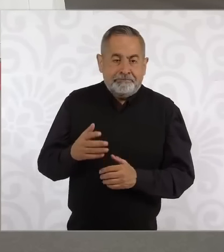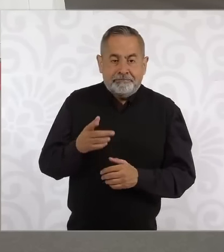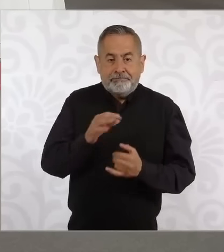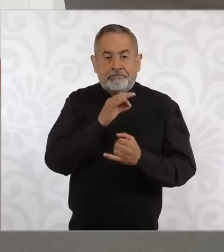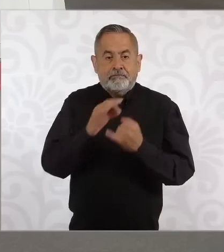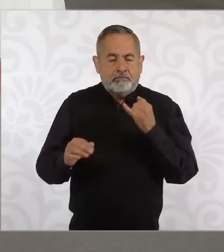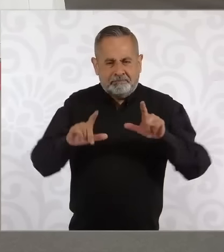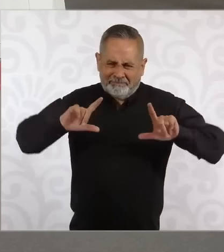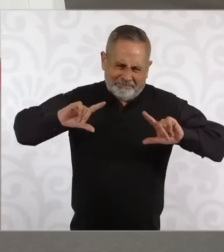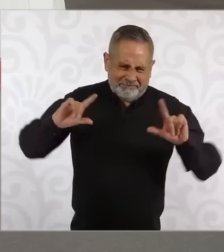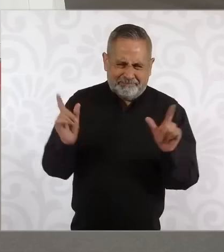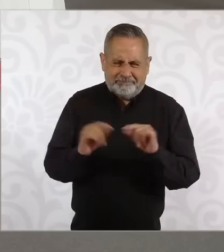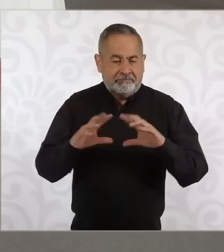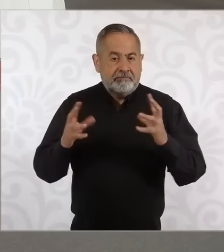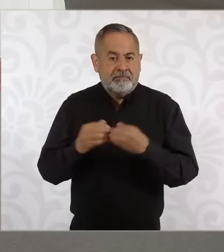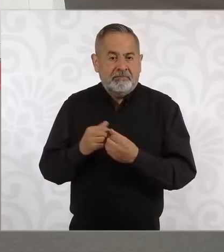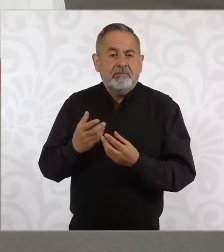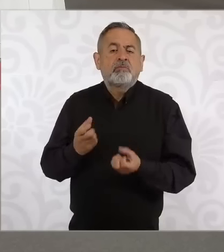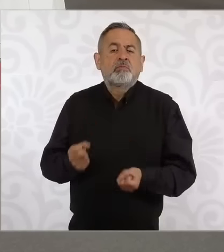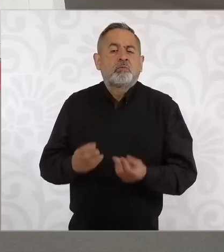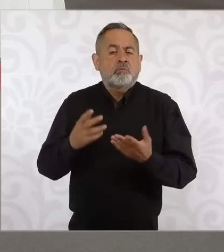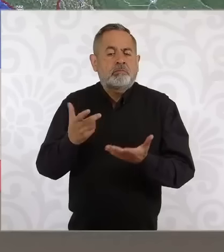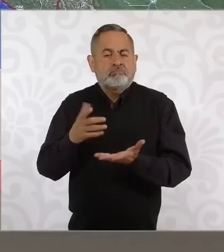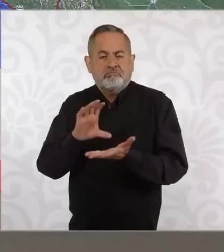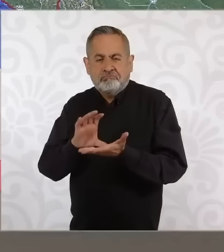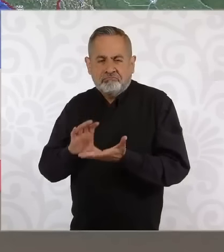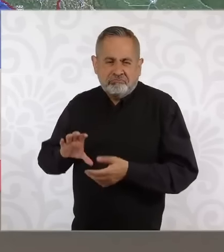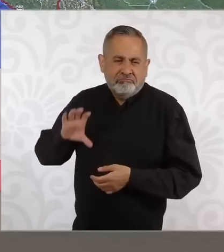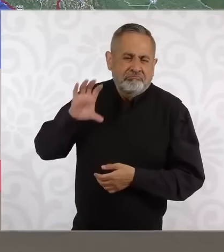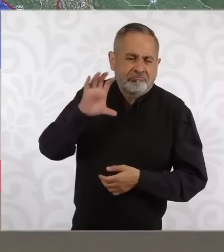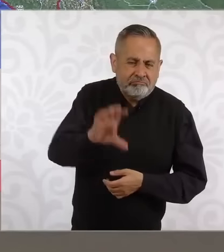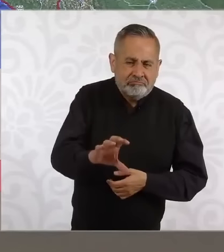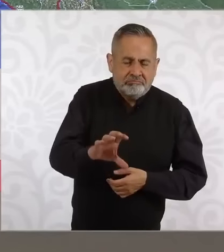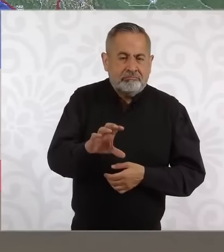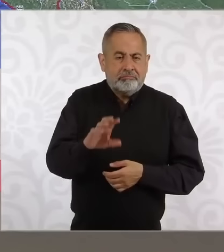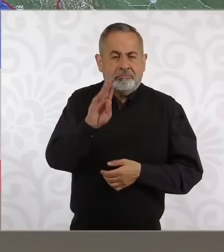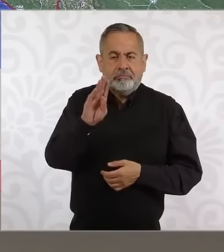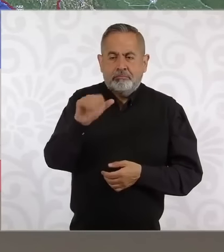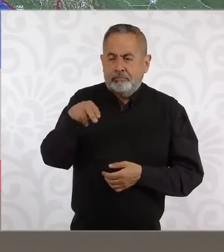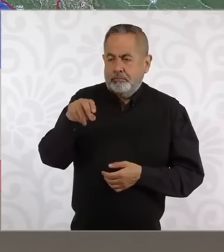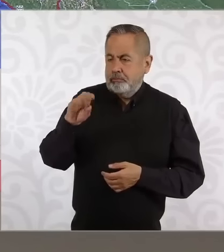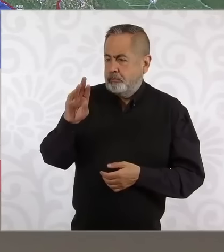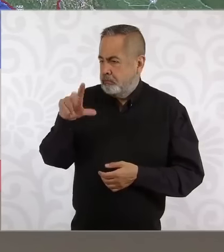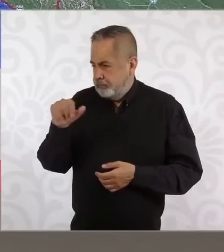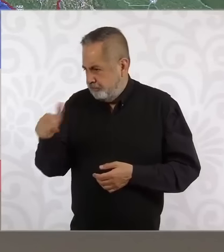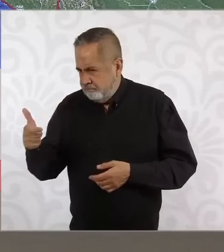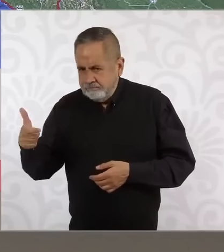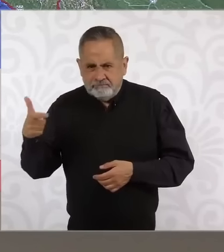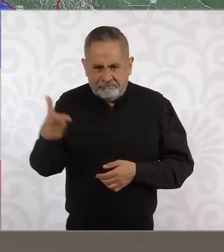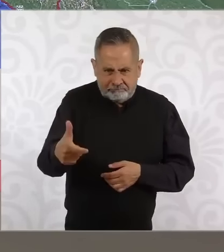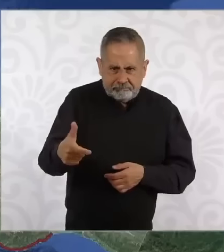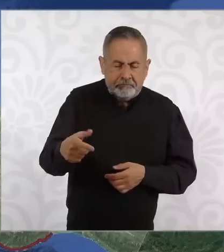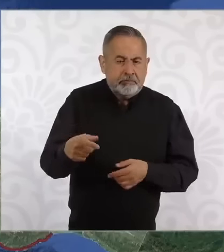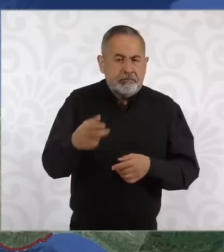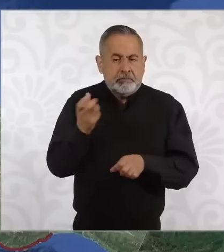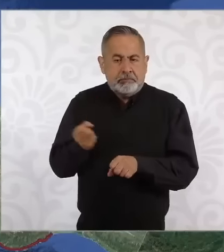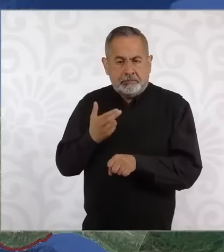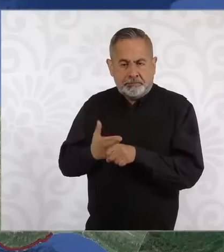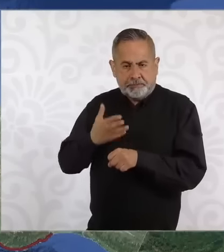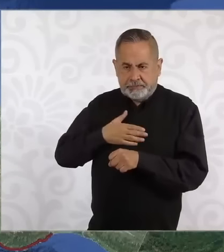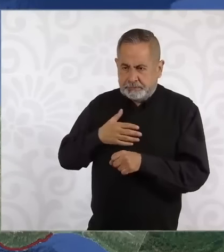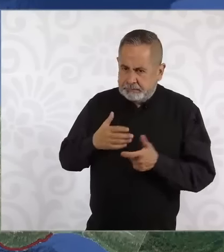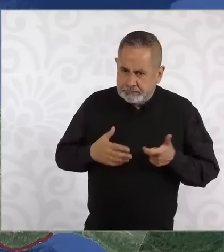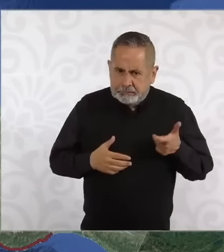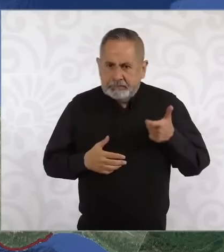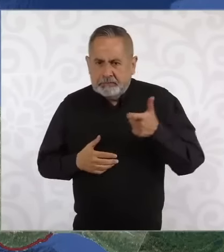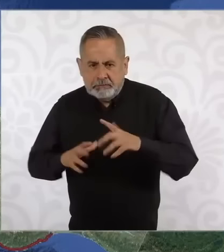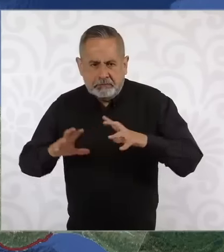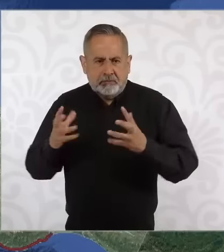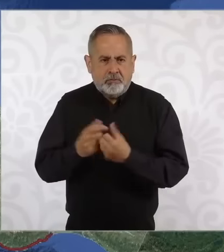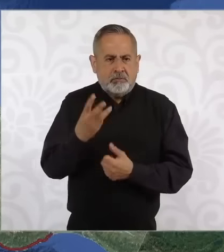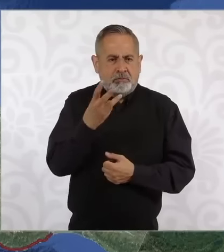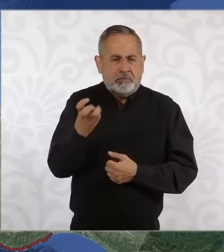como resumen, la inversión tanto de manobras como de Secretaría de Infraestructura da 397000